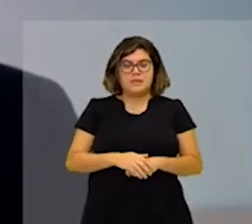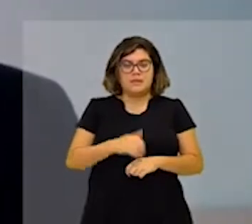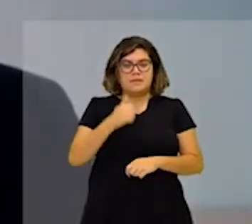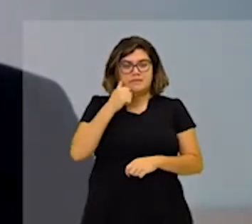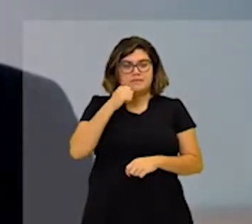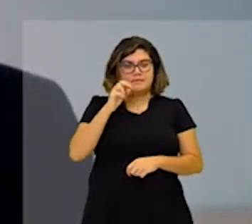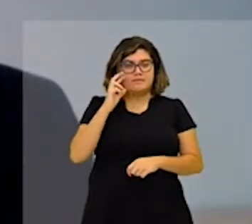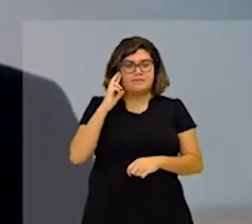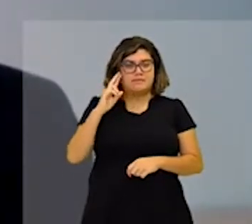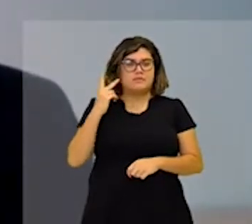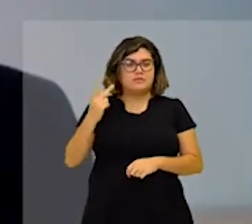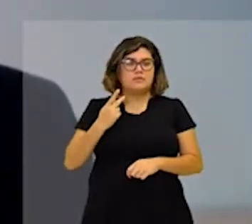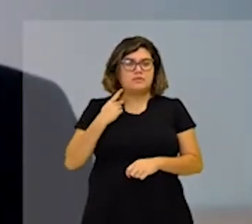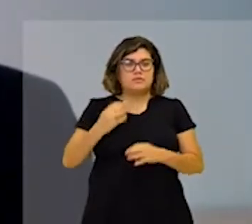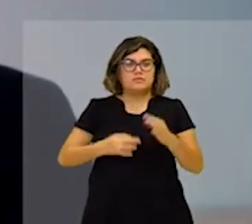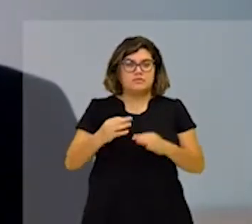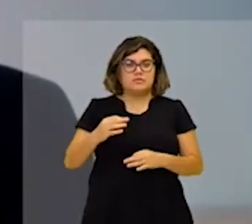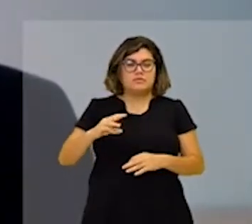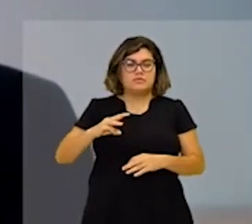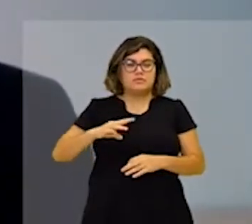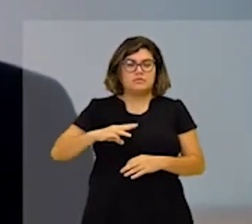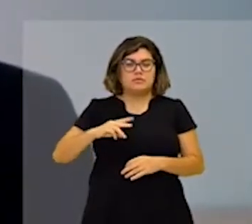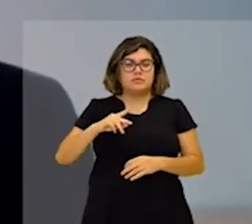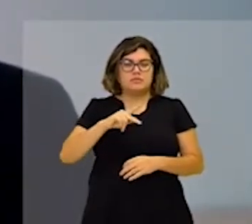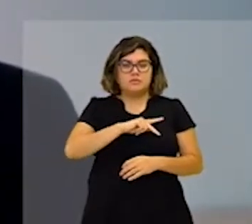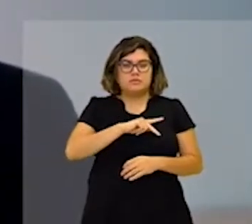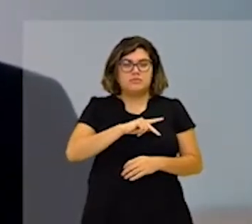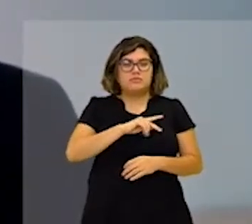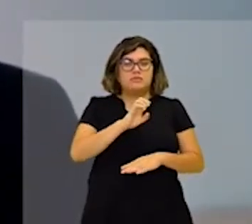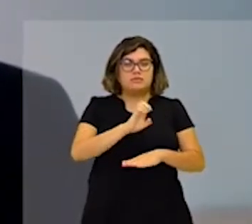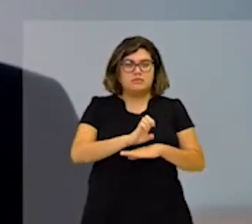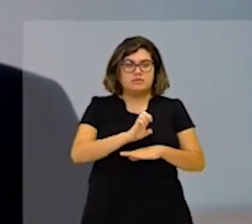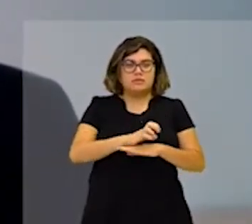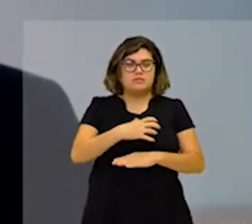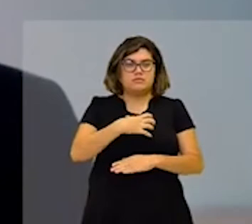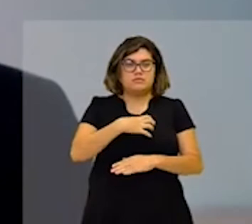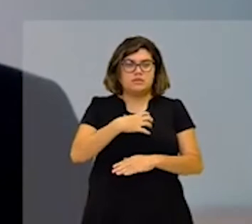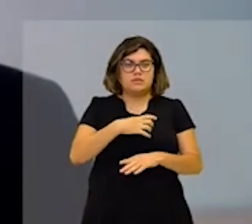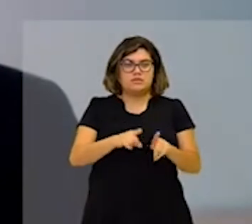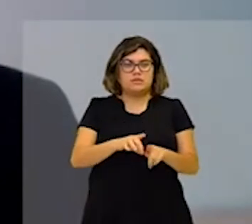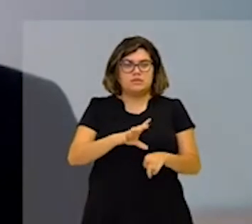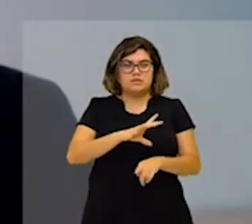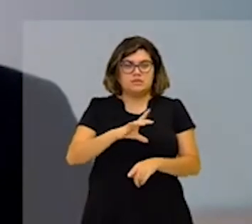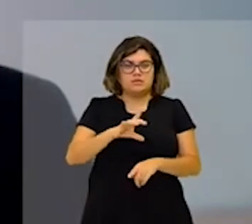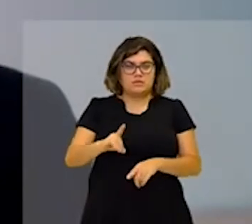Justiça do Ministério Público do Estado da Bahia e coordenadora naquele órgão e grupo